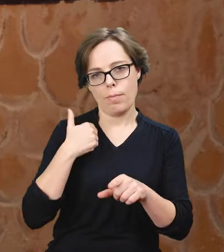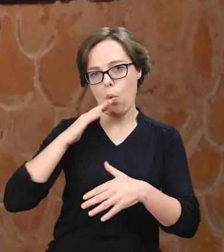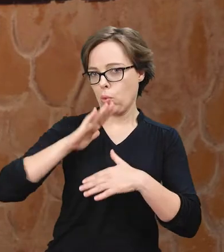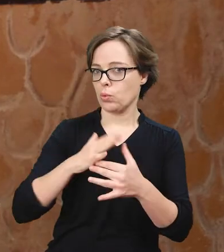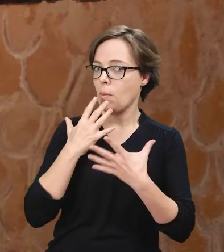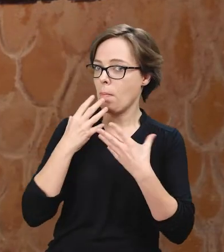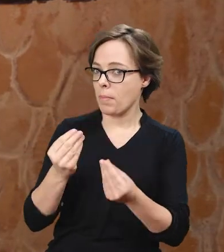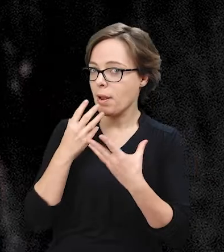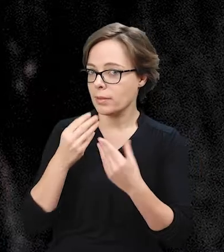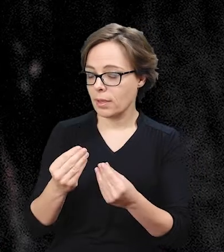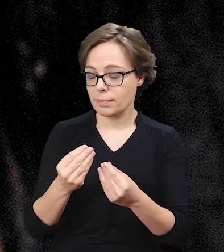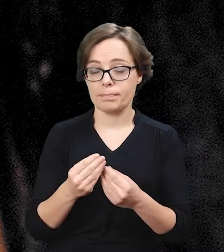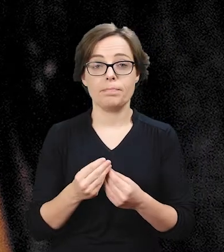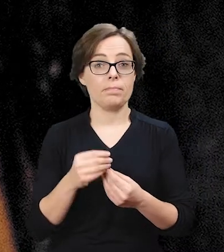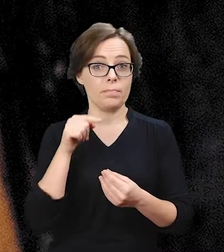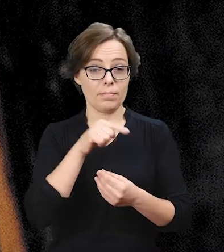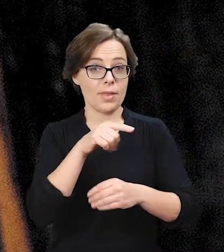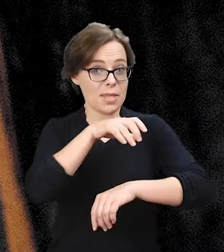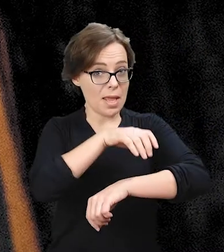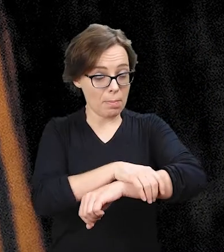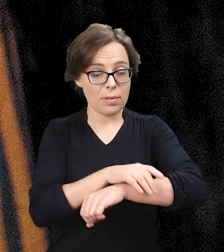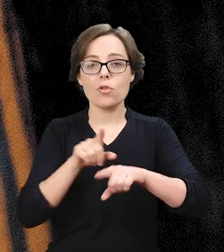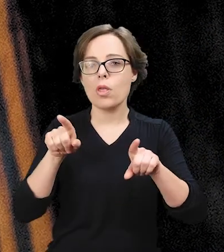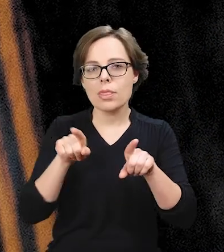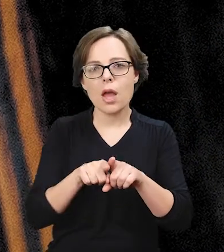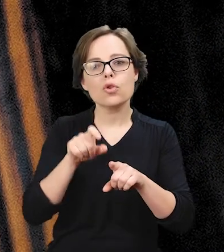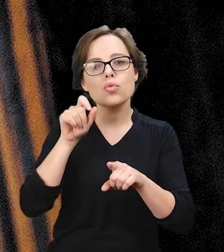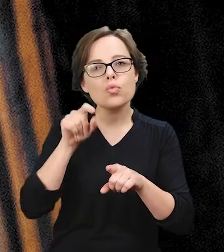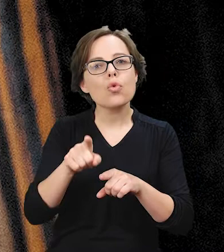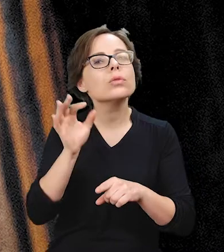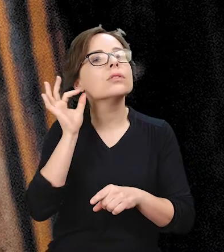Odnajdywane są one również w grobach kobiet i dziewcząt,